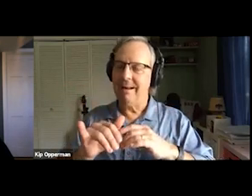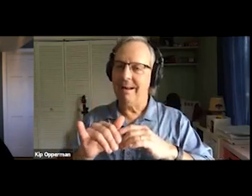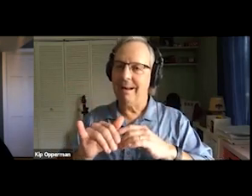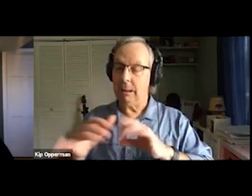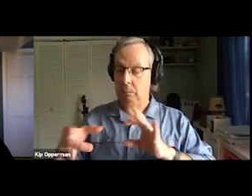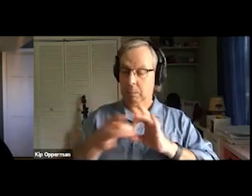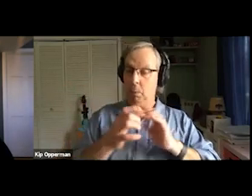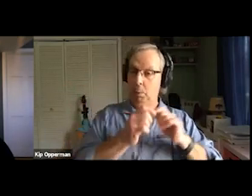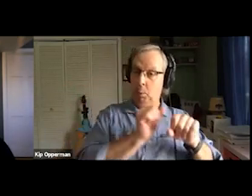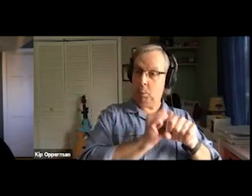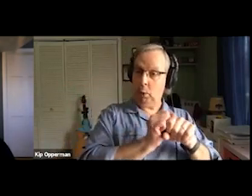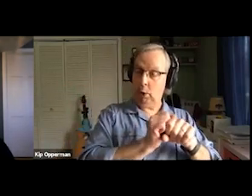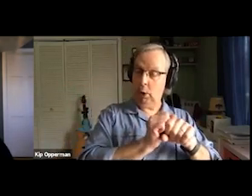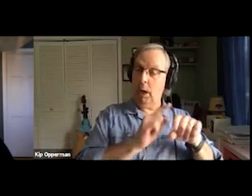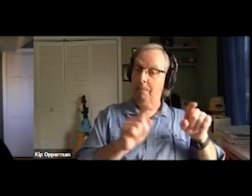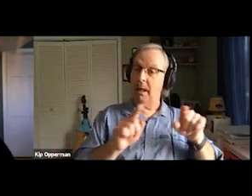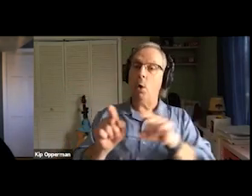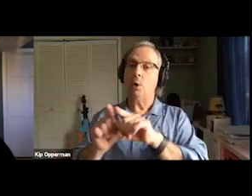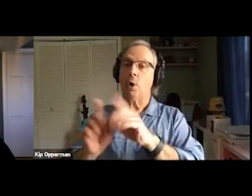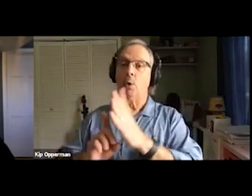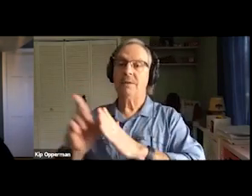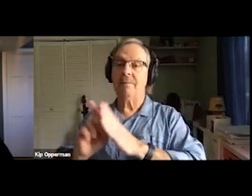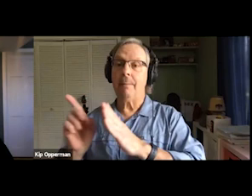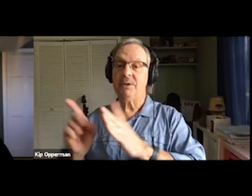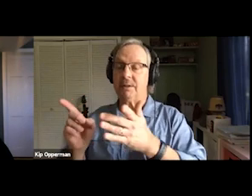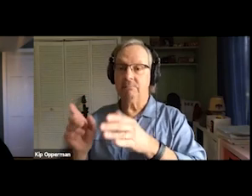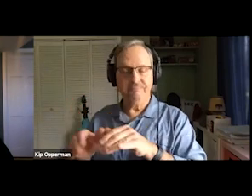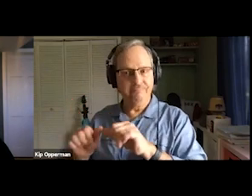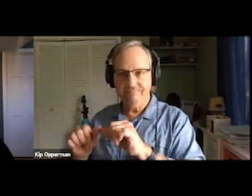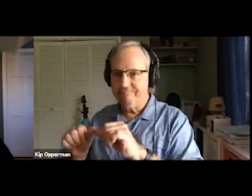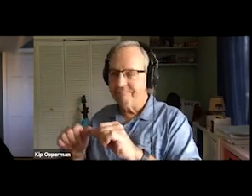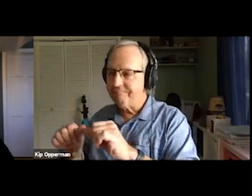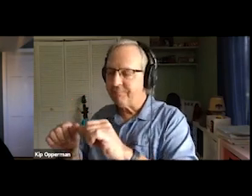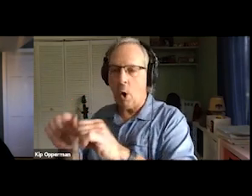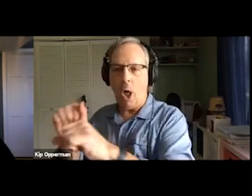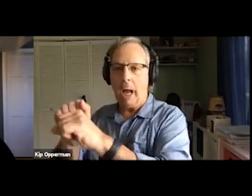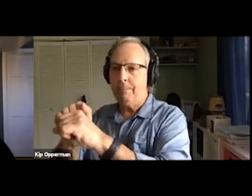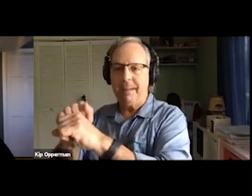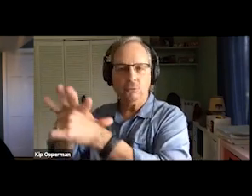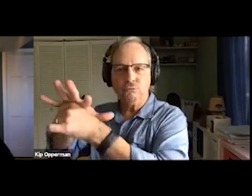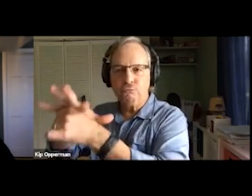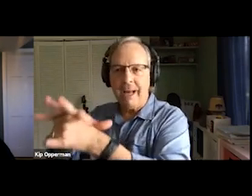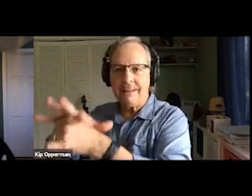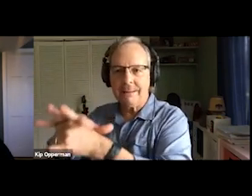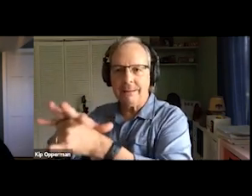el agotamiento también se desarrolló como resultado solo del estrés ocupacional general, y puede ocurrir en varias profesiones